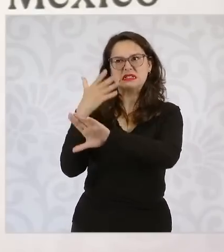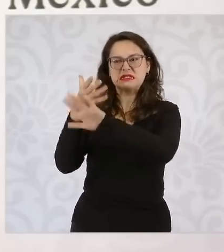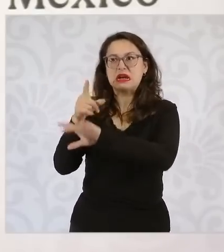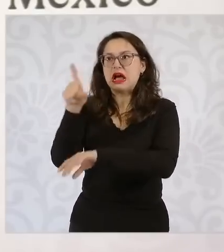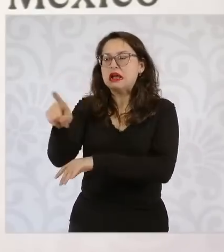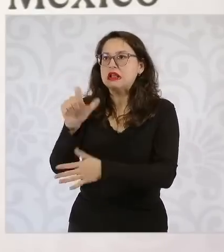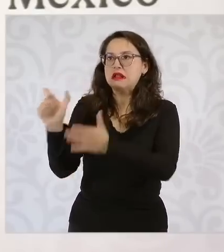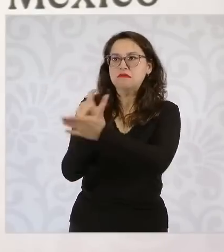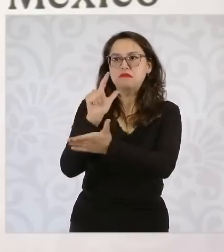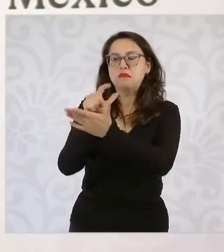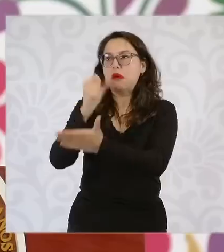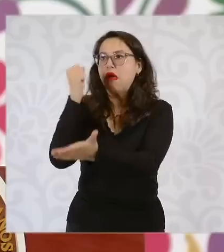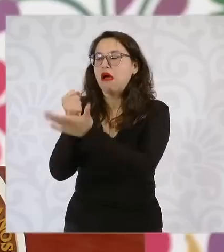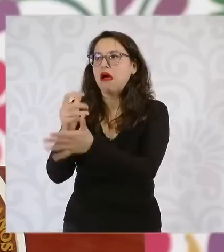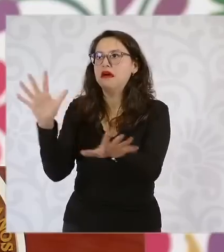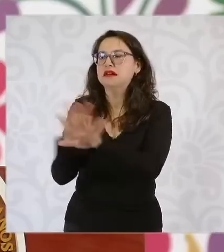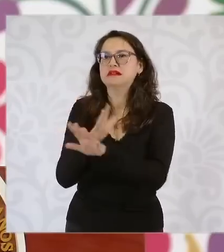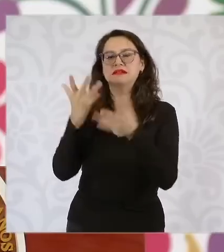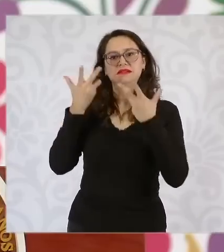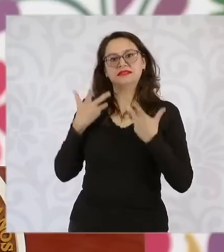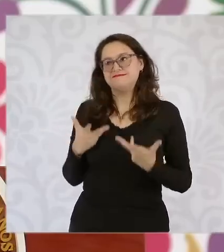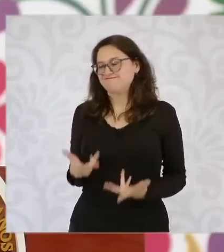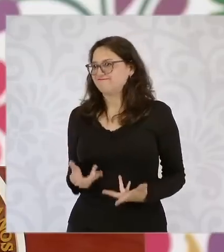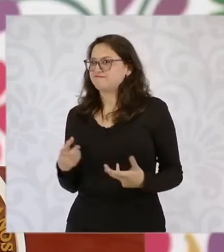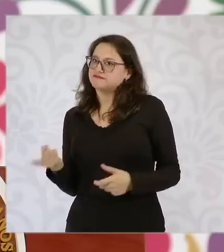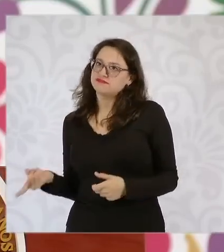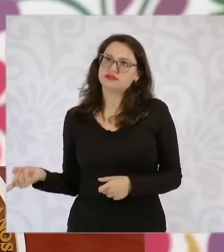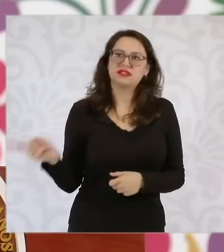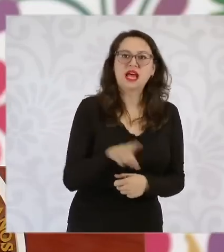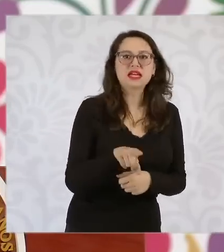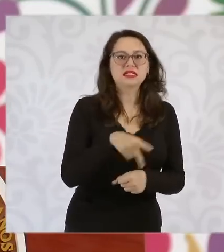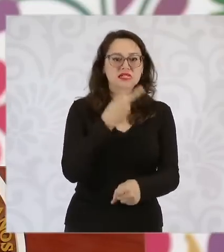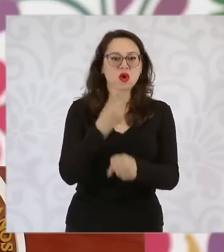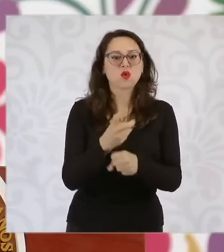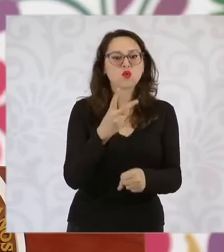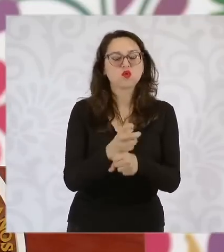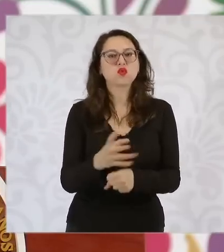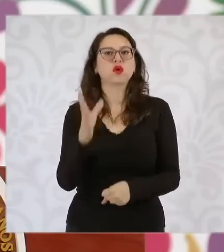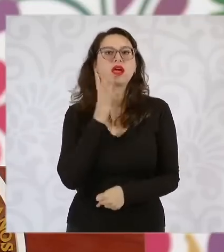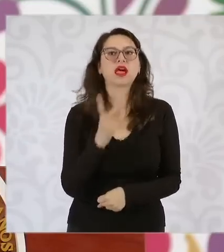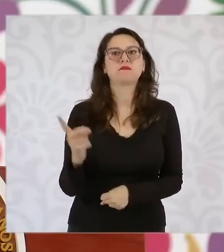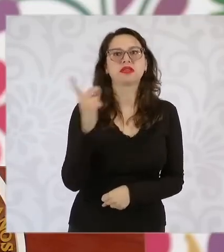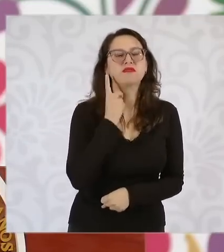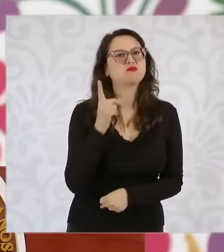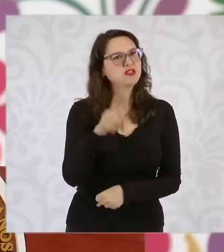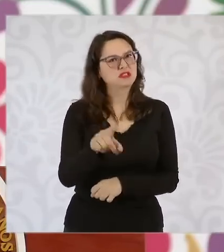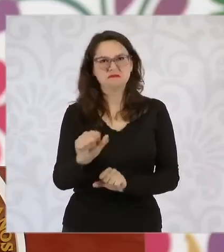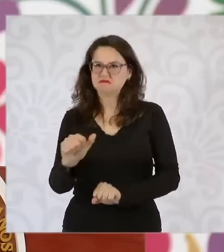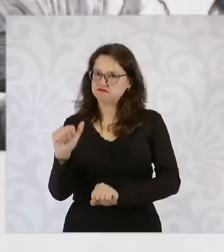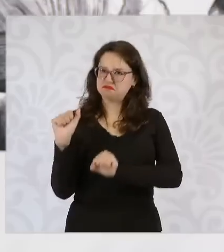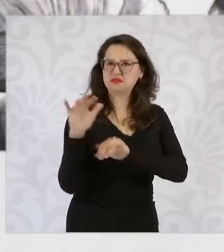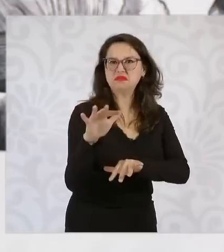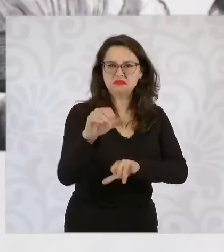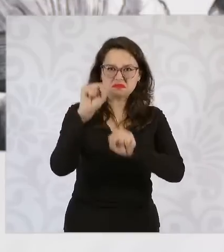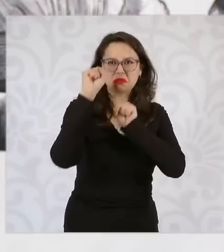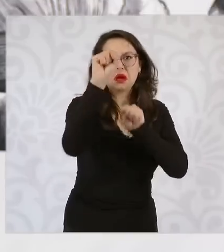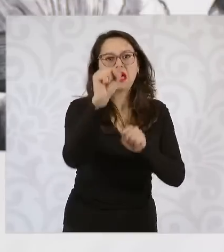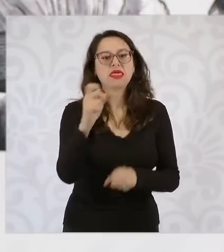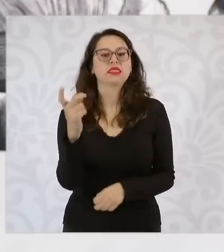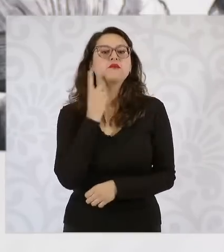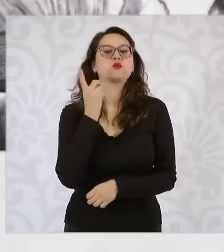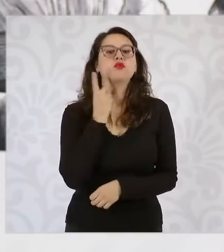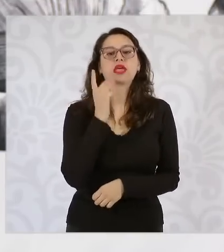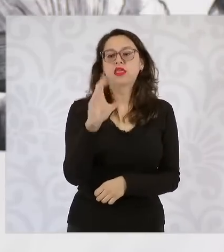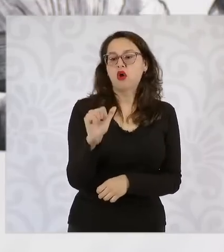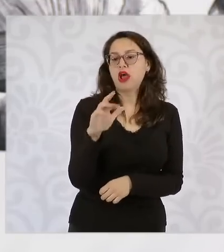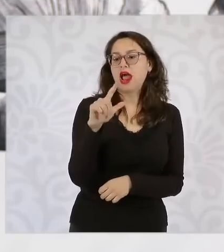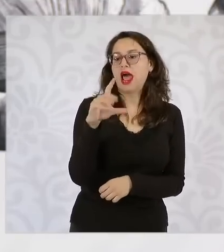eh recuerdo con el hoy diputado Carlos Castillo que caminando